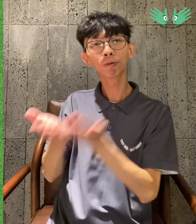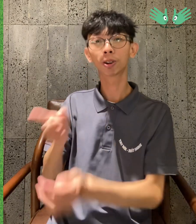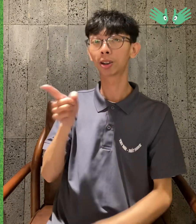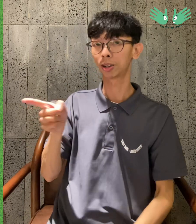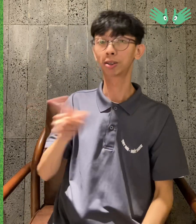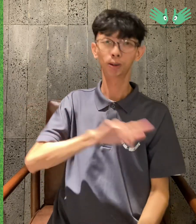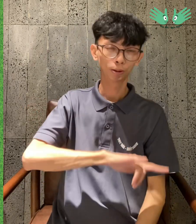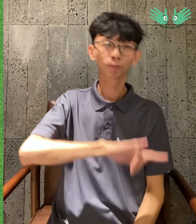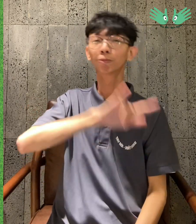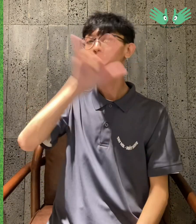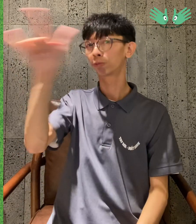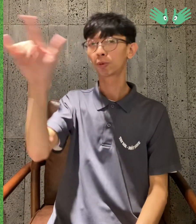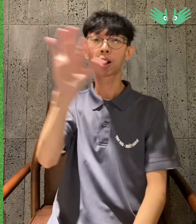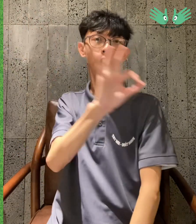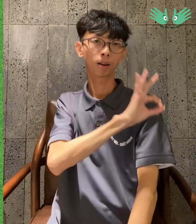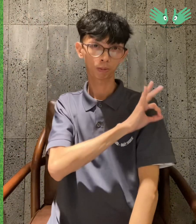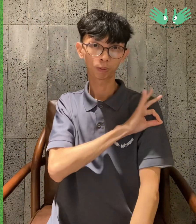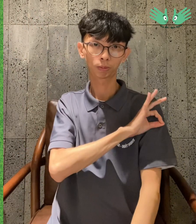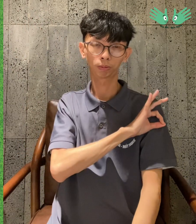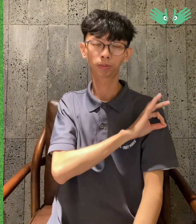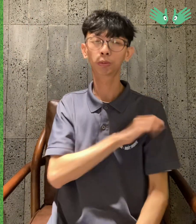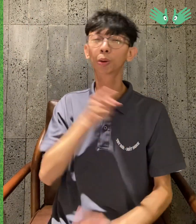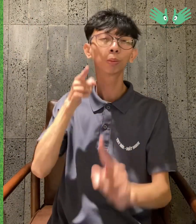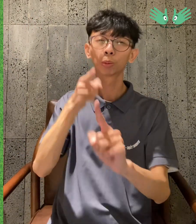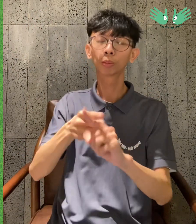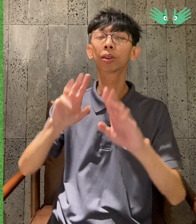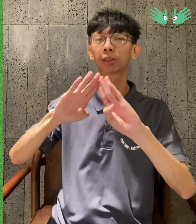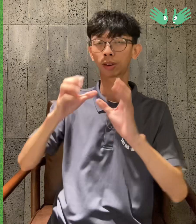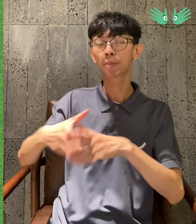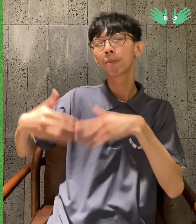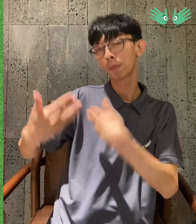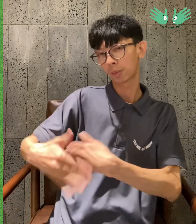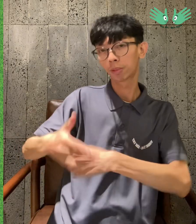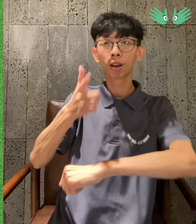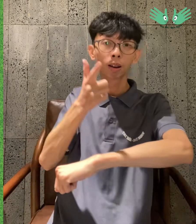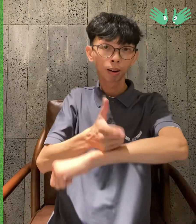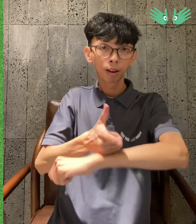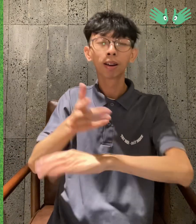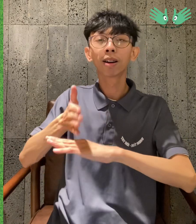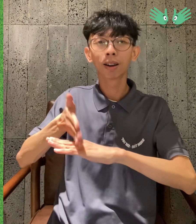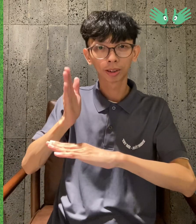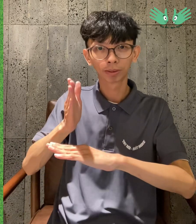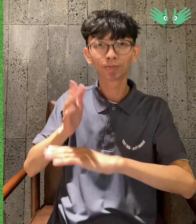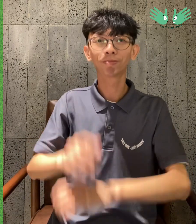để ông dành thời gian cho gia đình bên Hàn Quốc.